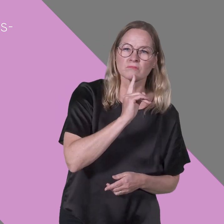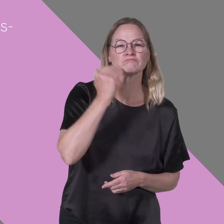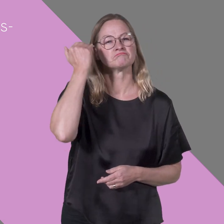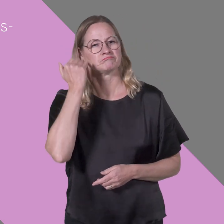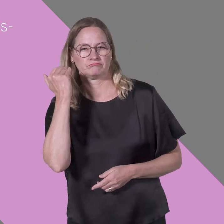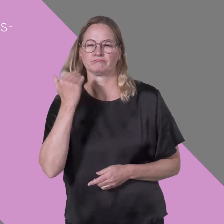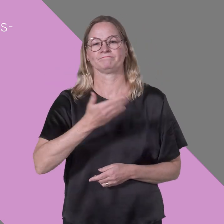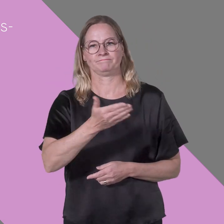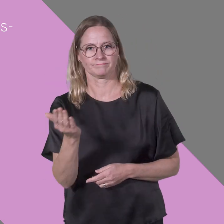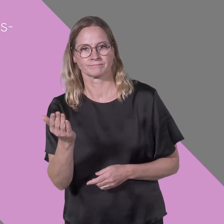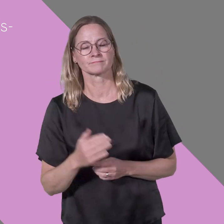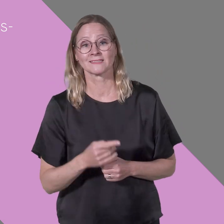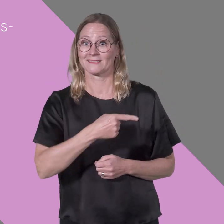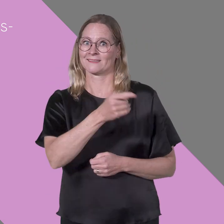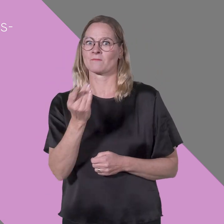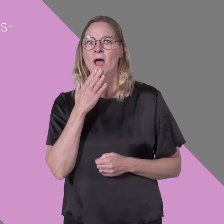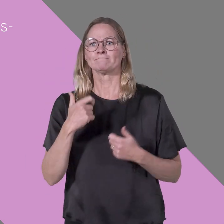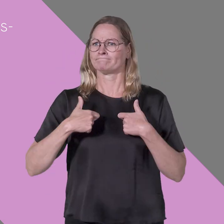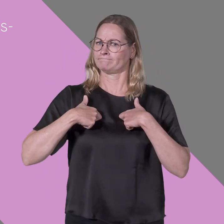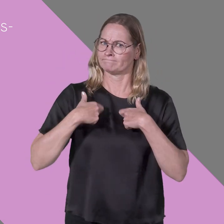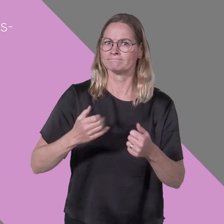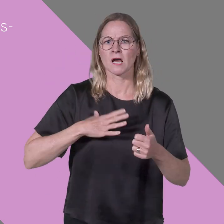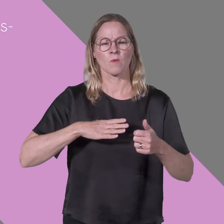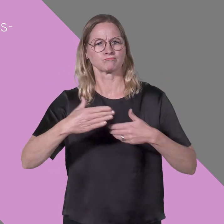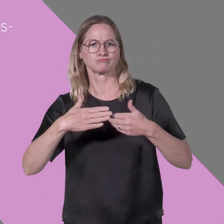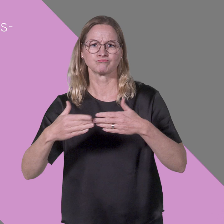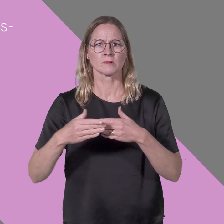ja huonokuuloisille nuorille, jotka ovat kiinnostuneita toimimaan -